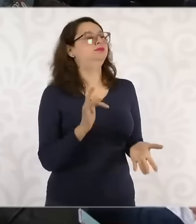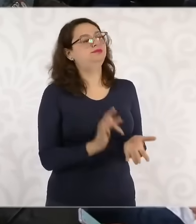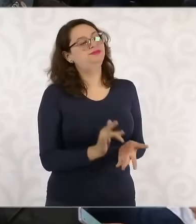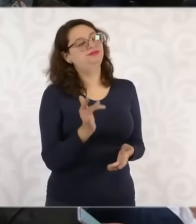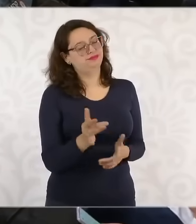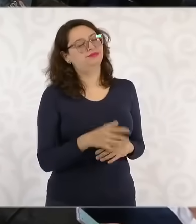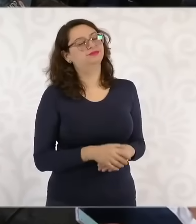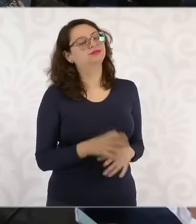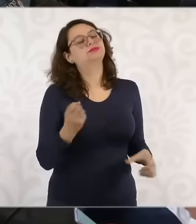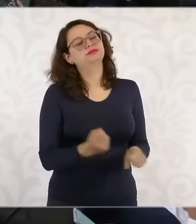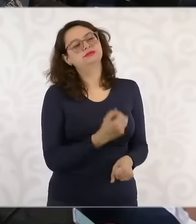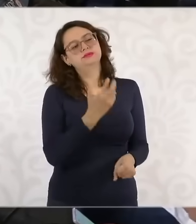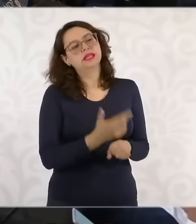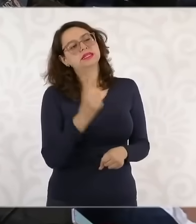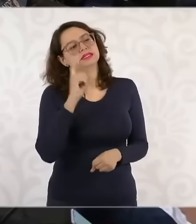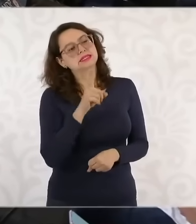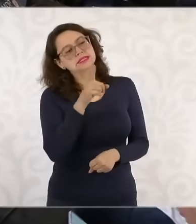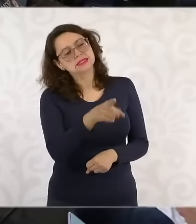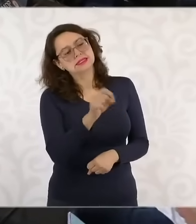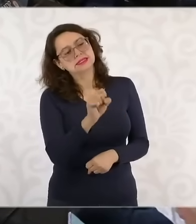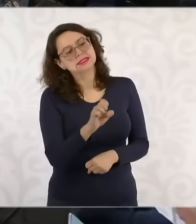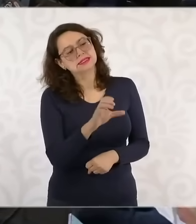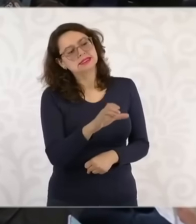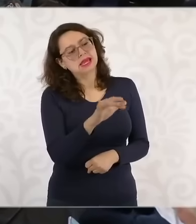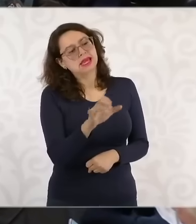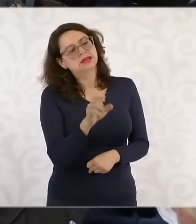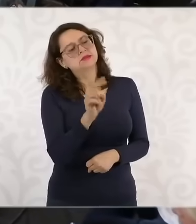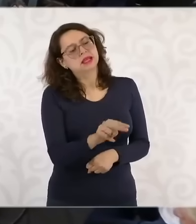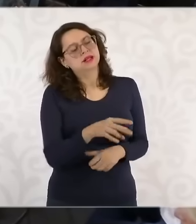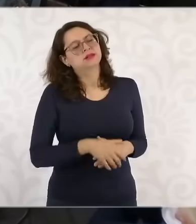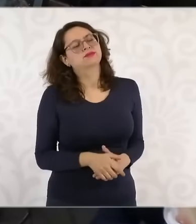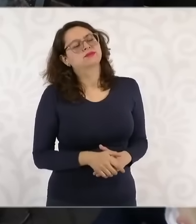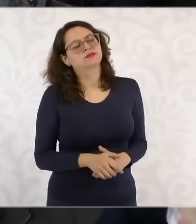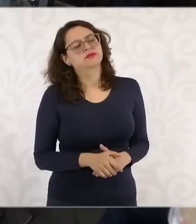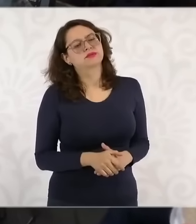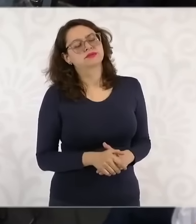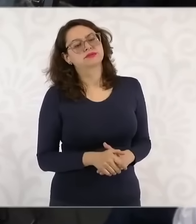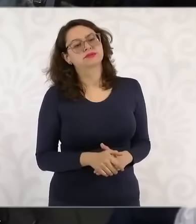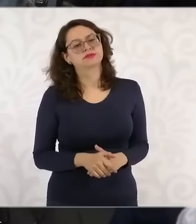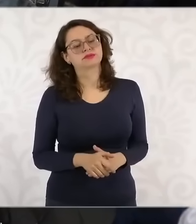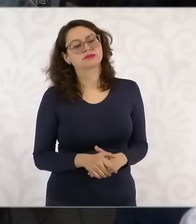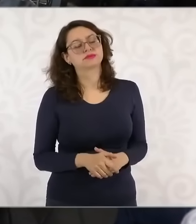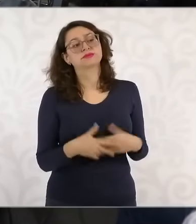Bienestar eh si podría indicarnos cómo se verá beneficiada la población que recibirá estos apoyos